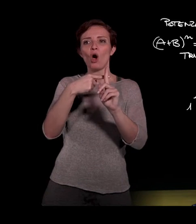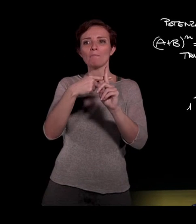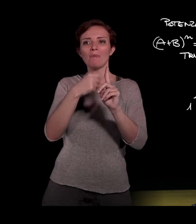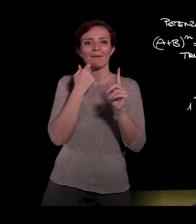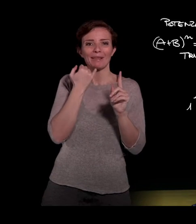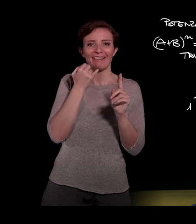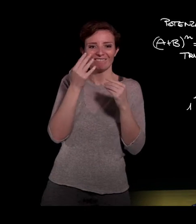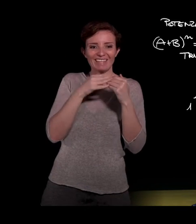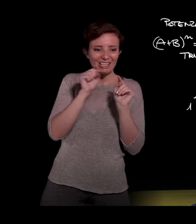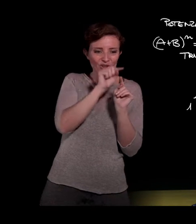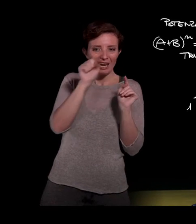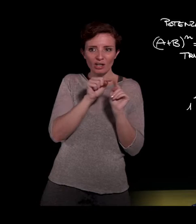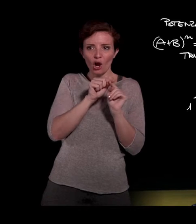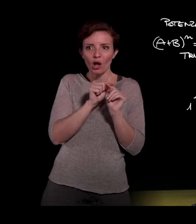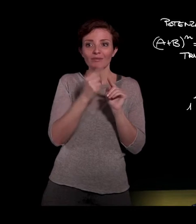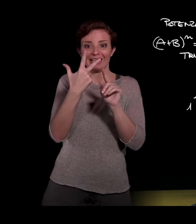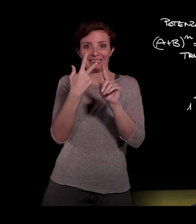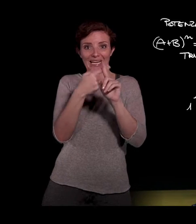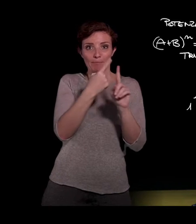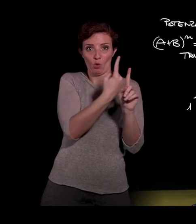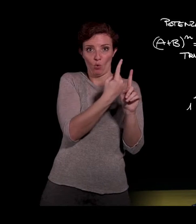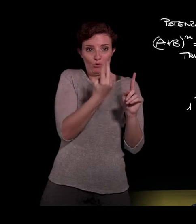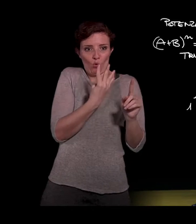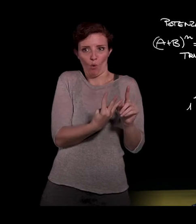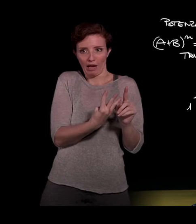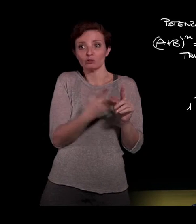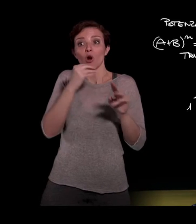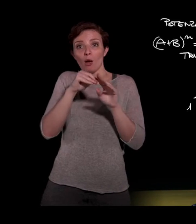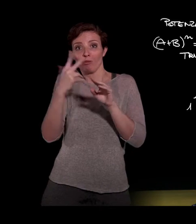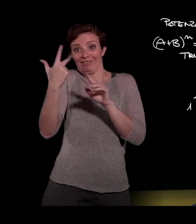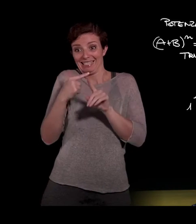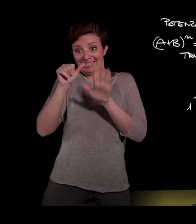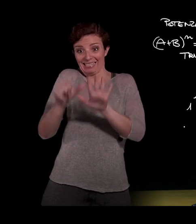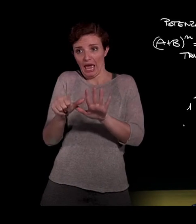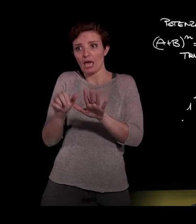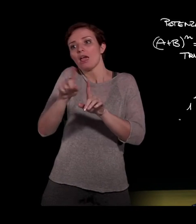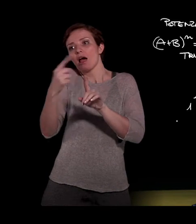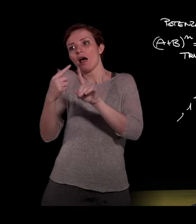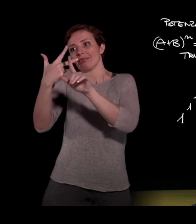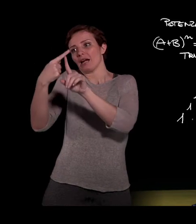Quindi, avremmo 3+3=6, 3+1=4 e qui ancora 1. Scendiamo ancora